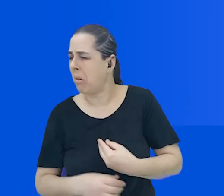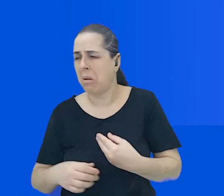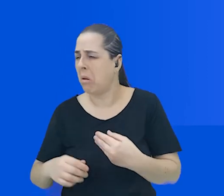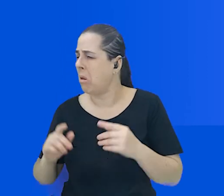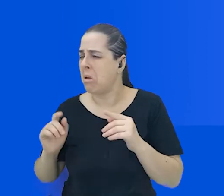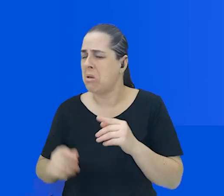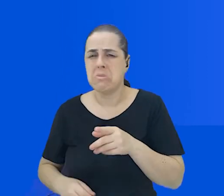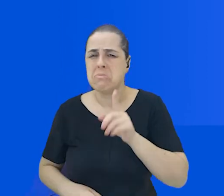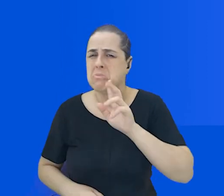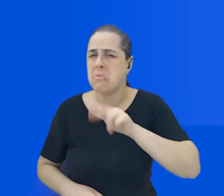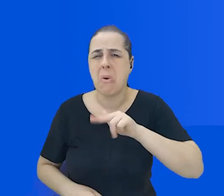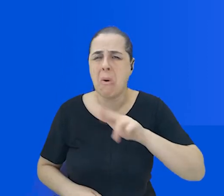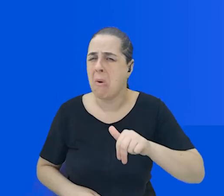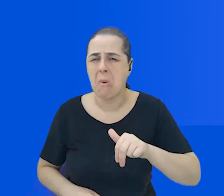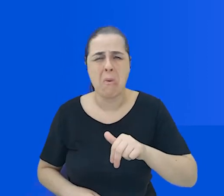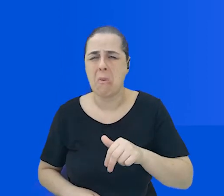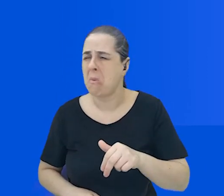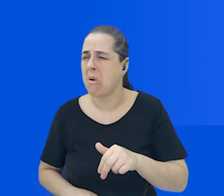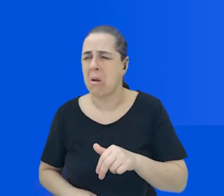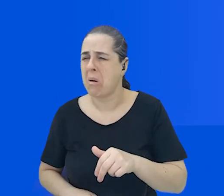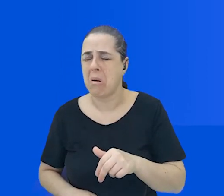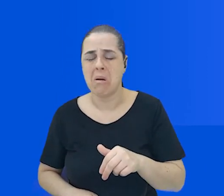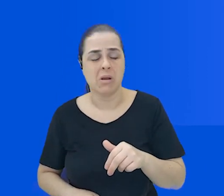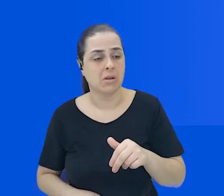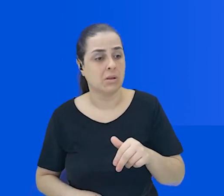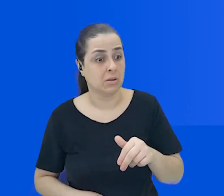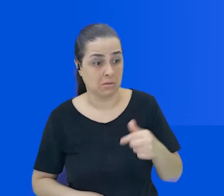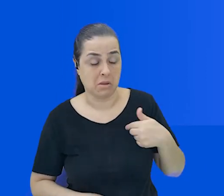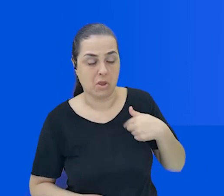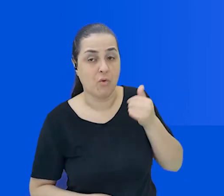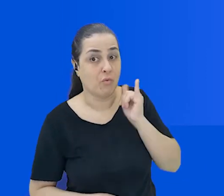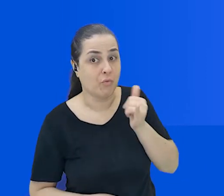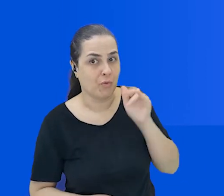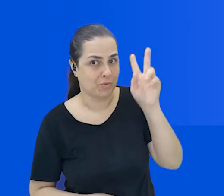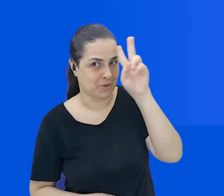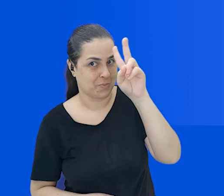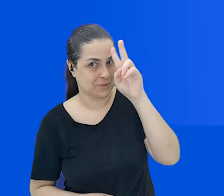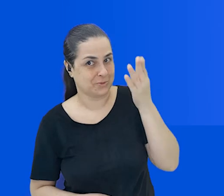Não, eu nunca ouvi. E daí? Eu contei para ele e falei: então vou contar uma história